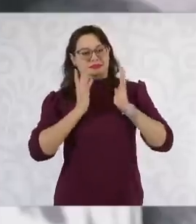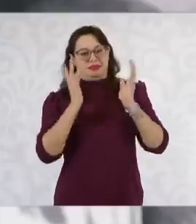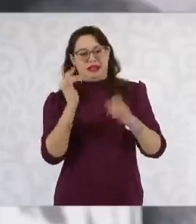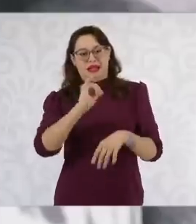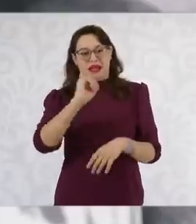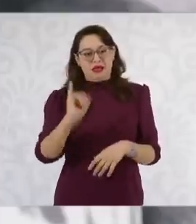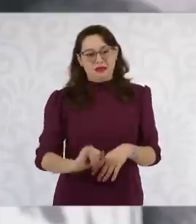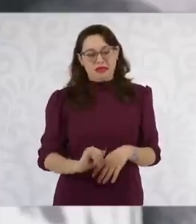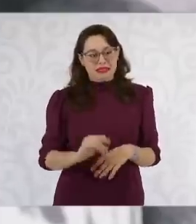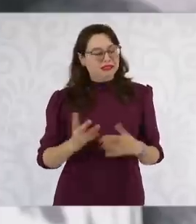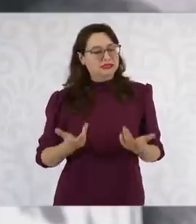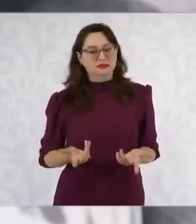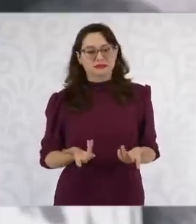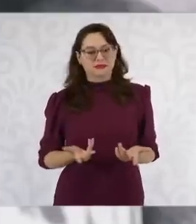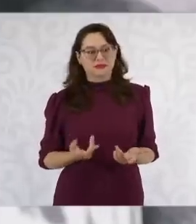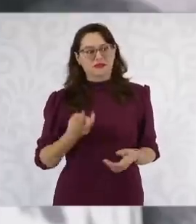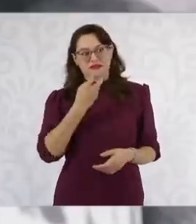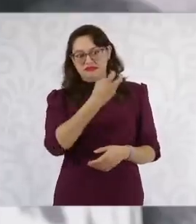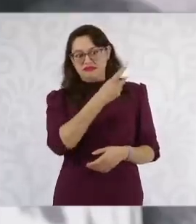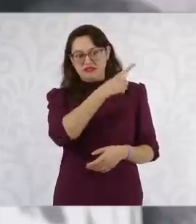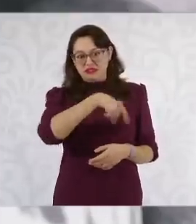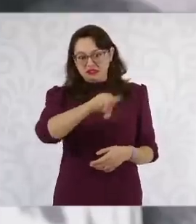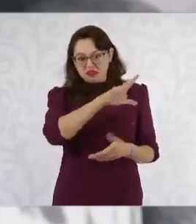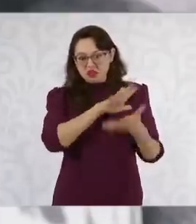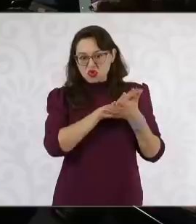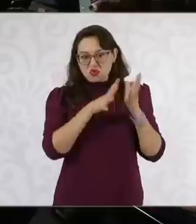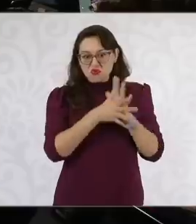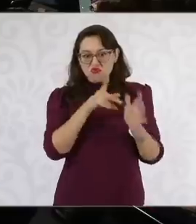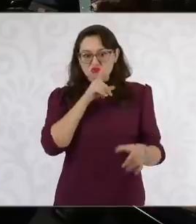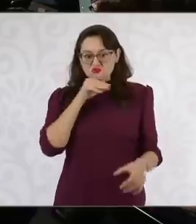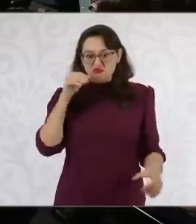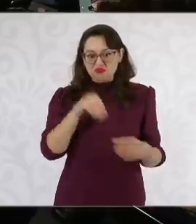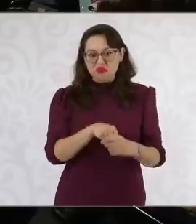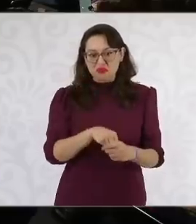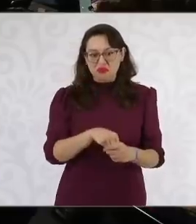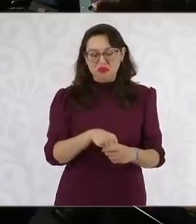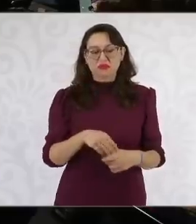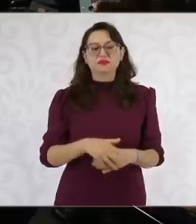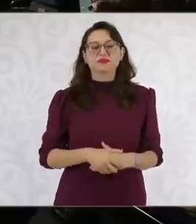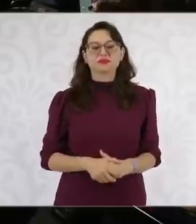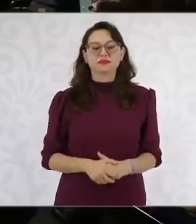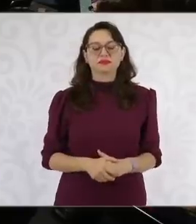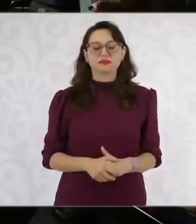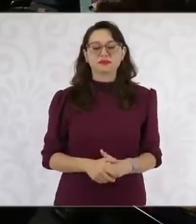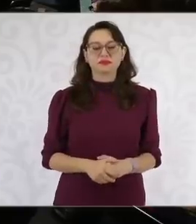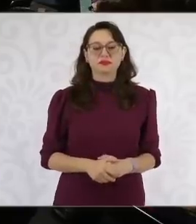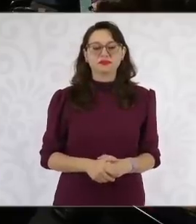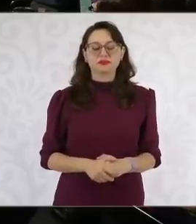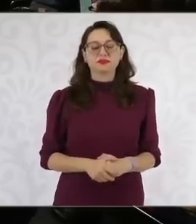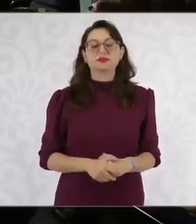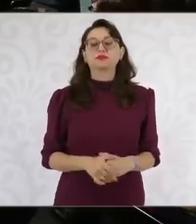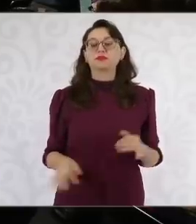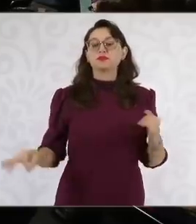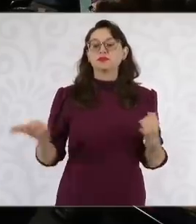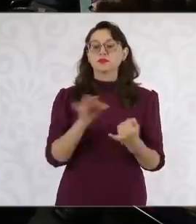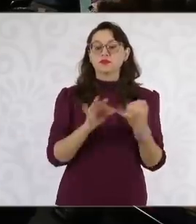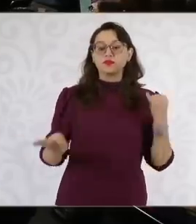y nunca se había ocultado de esa manera a sus órdenes presidenta ya para terminar Eh bueno no